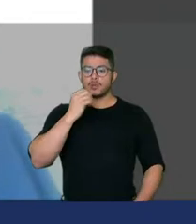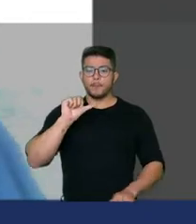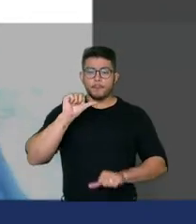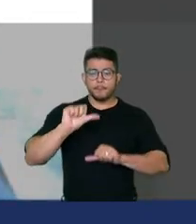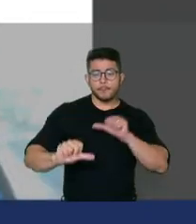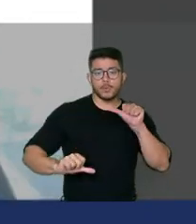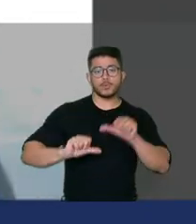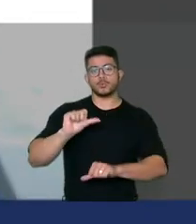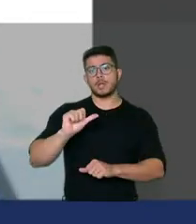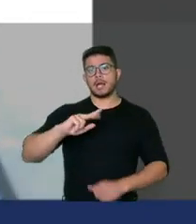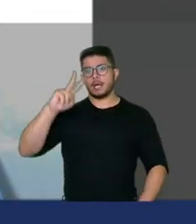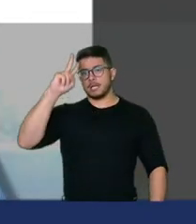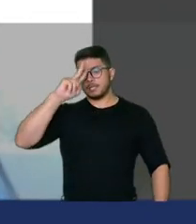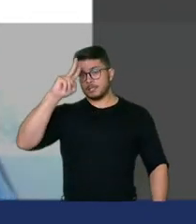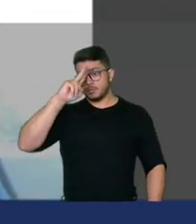MUDARÍAMOS A HISTÓRIA DO BRASIL. O TEMPO PASSOU E NÓS